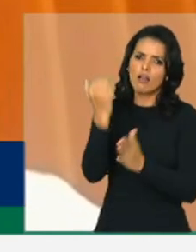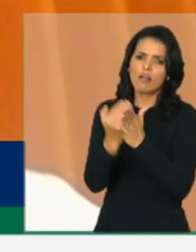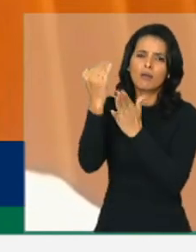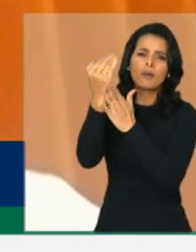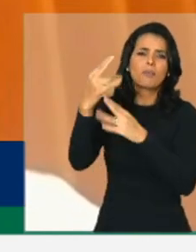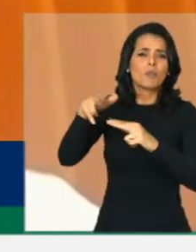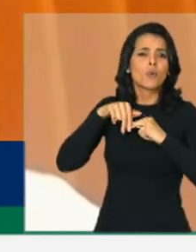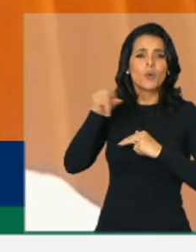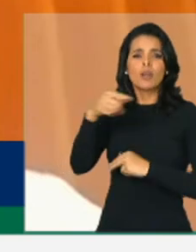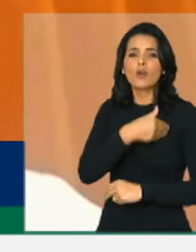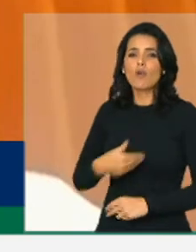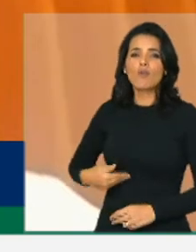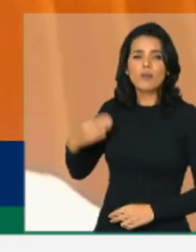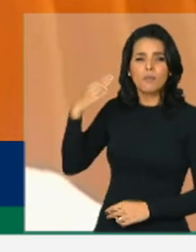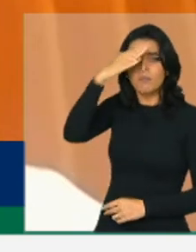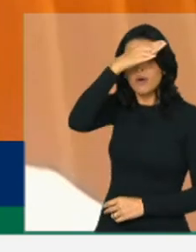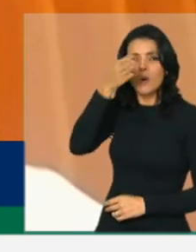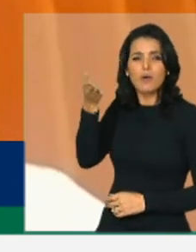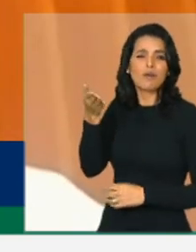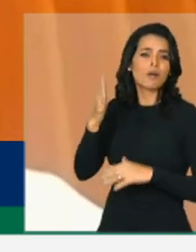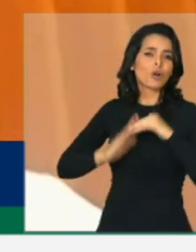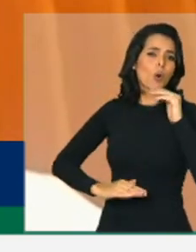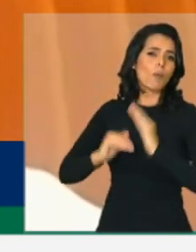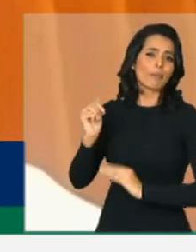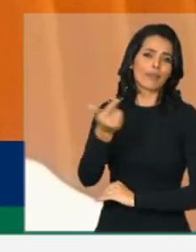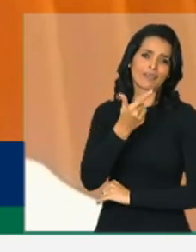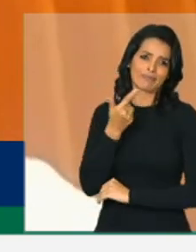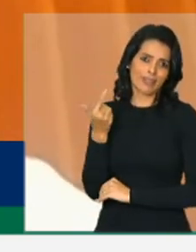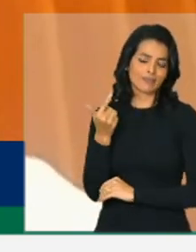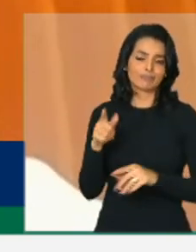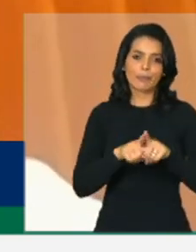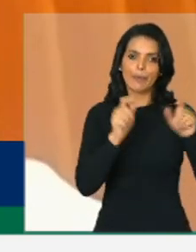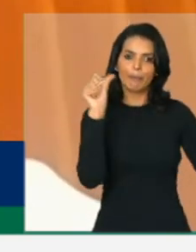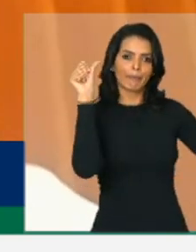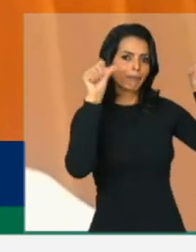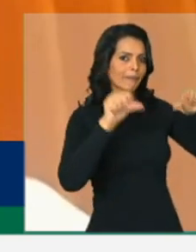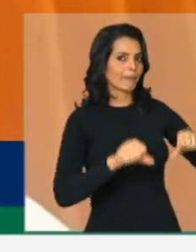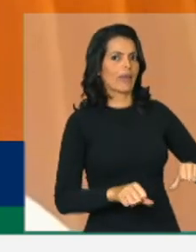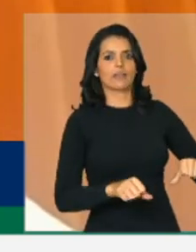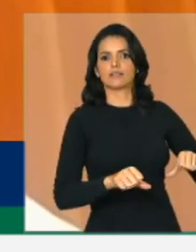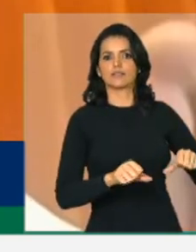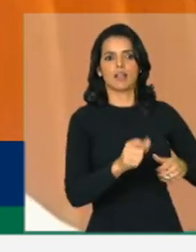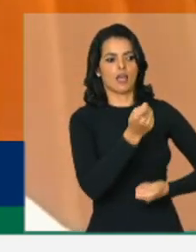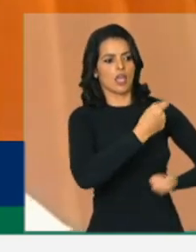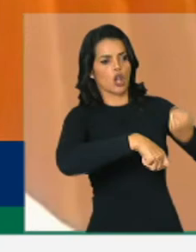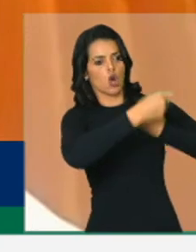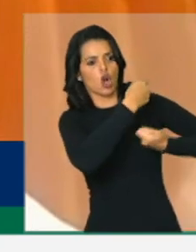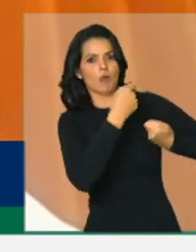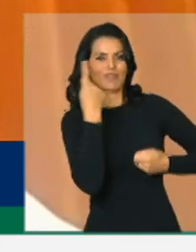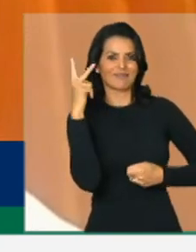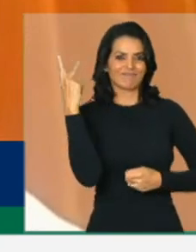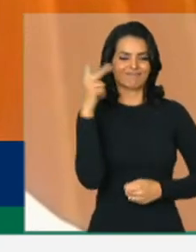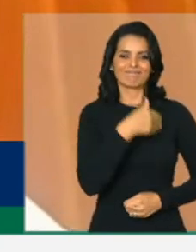OPOSIÇÃO? GOVERNO. -- [DEPUTADO]: O GOVERNO É NÃO, PRESIDENTE. -- [PRESIDENTE]: AQUELES QUE FOREM... PELA APROVAÇÃO,